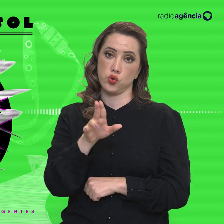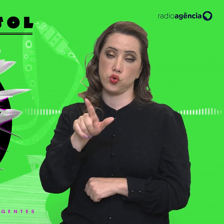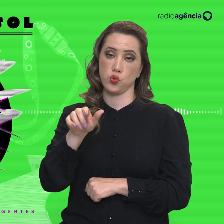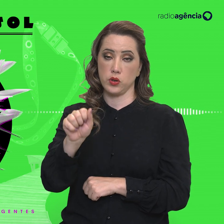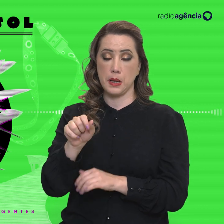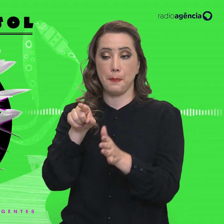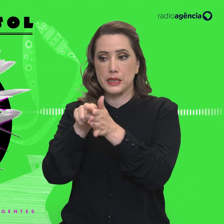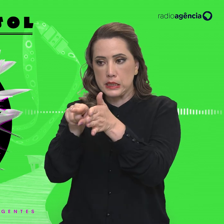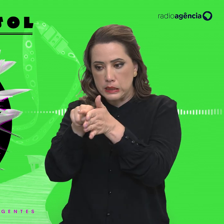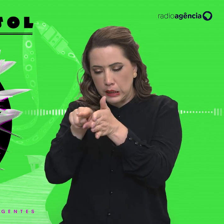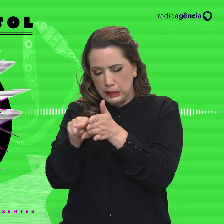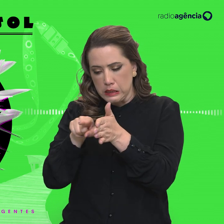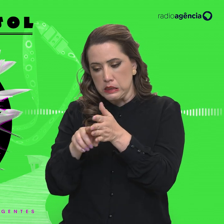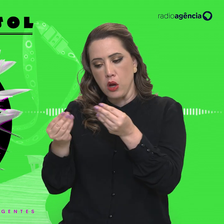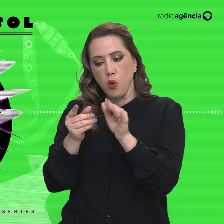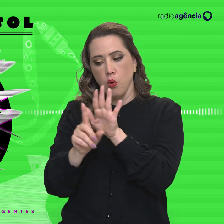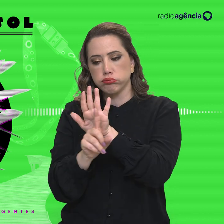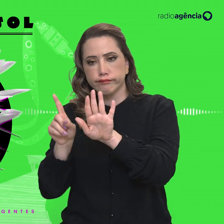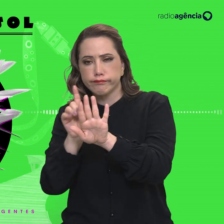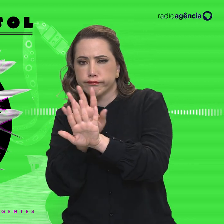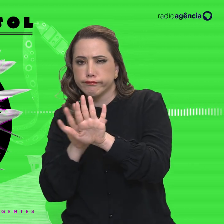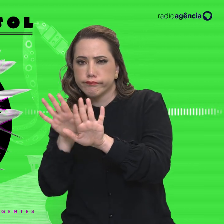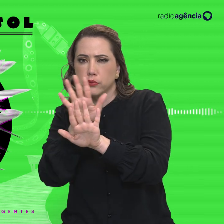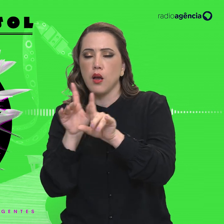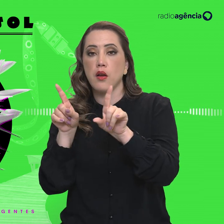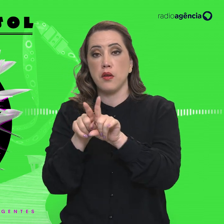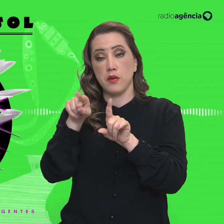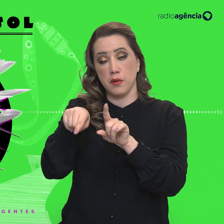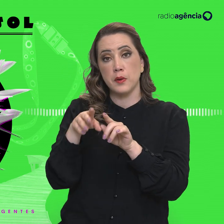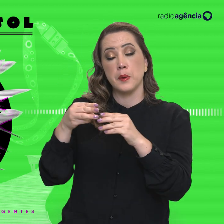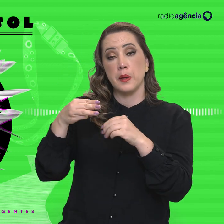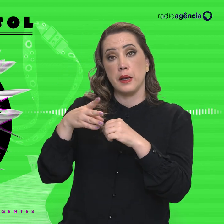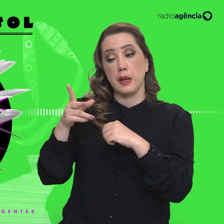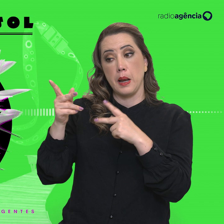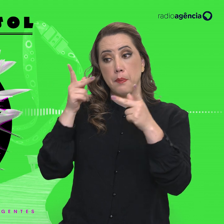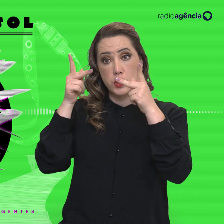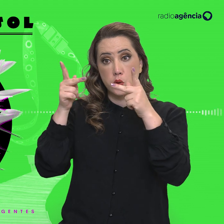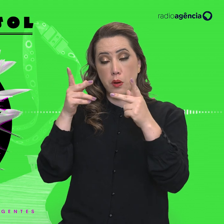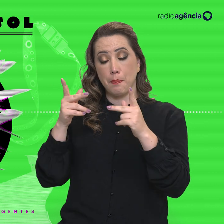Ela é psicóloga, mestranda no tema de TEA em adultos e uma das coordenadoras do Núcleo